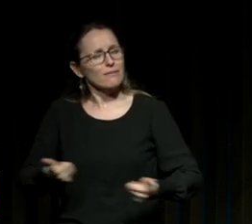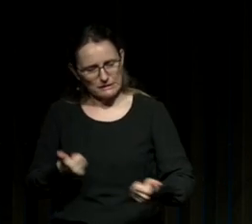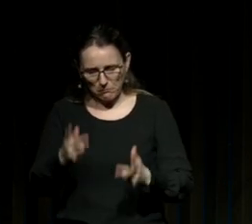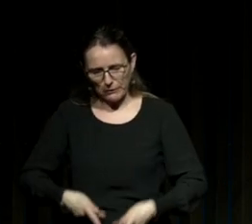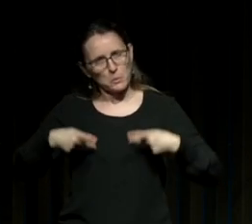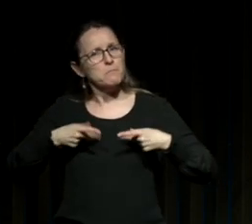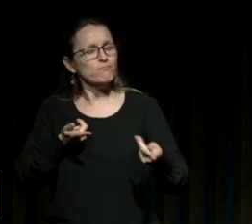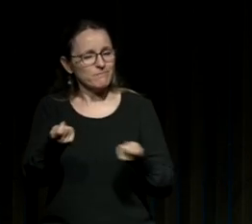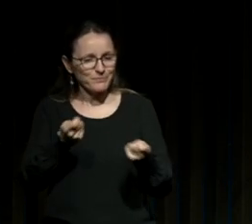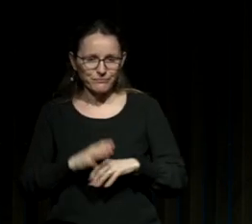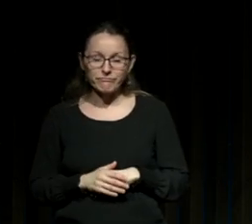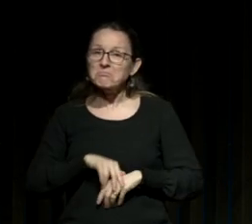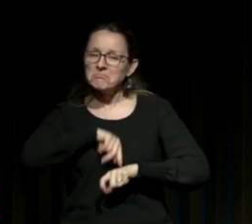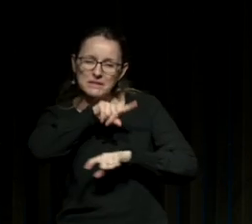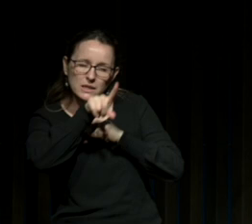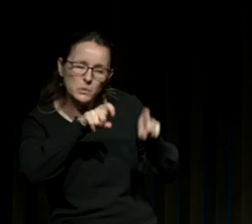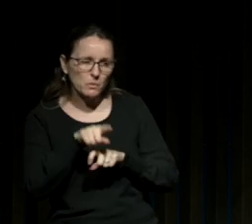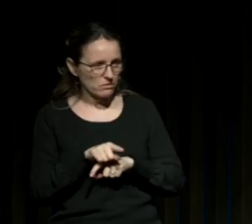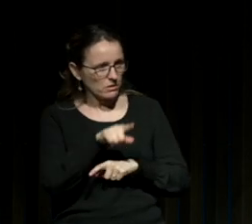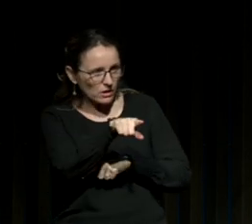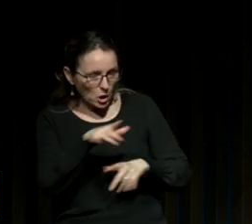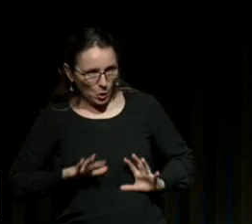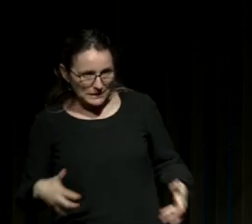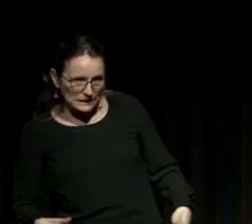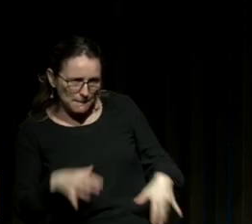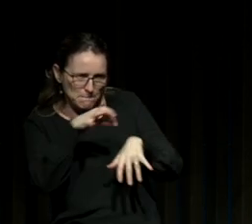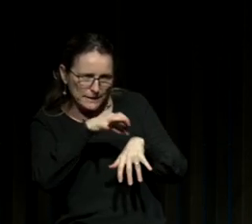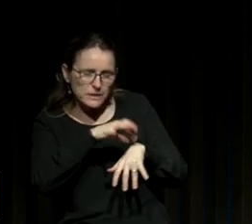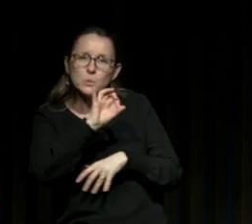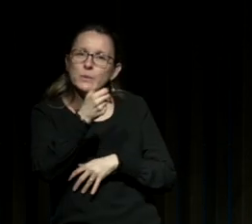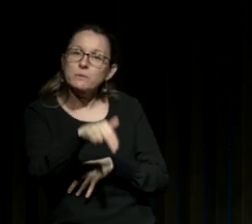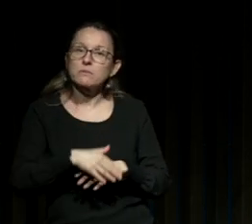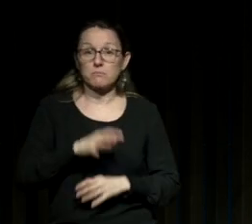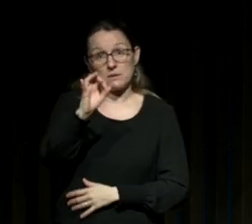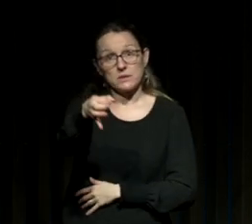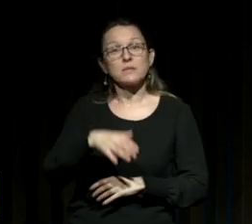eux l'obésité est une maladie et les avis sont partagés eh bien oui l'obésité c'est une maladie